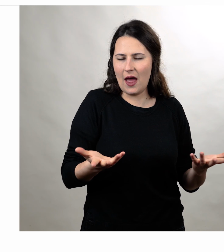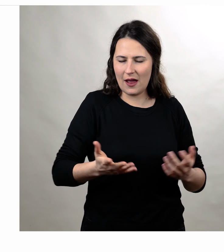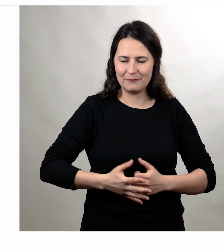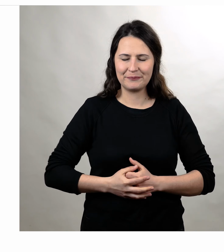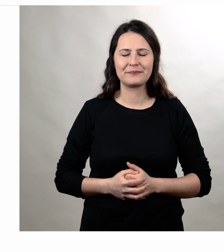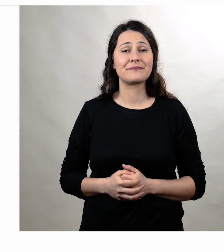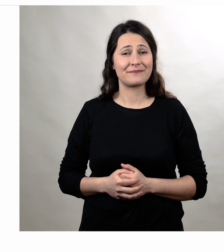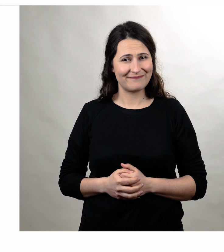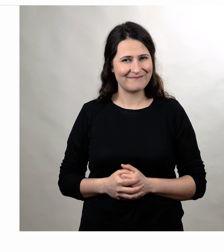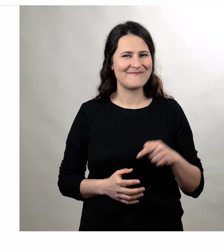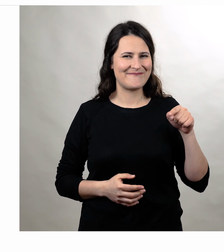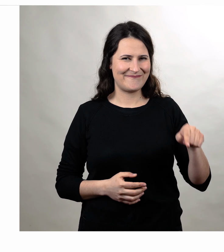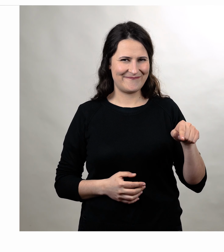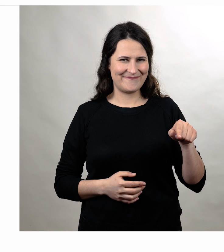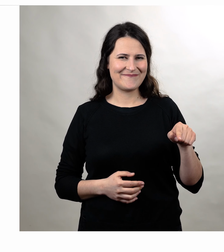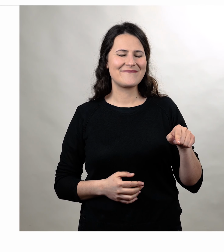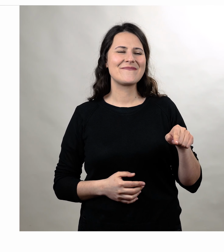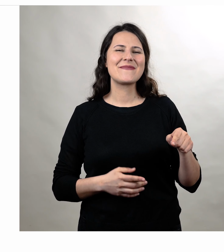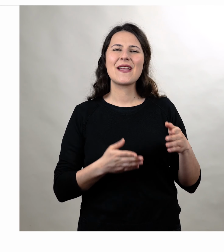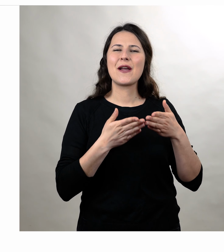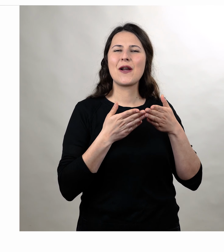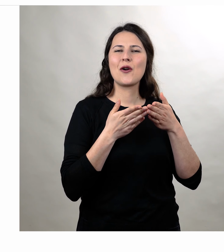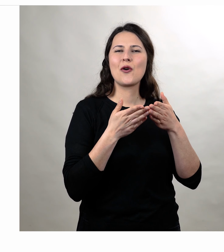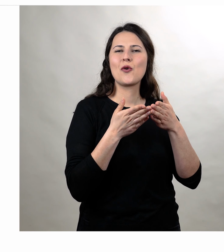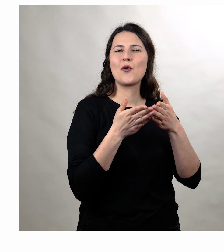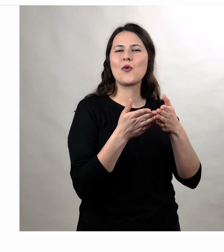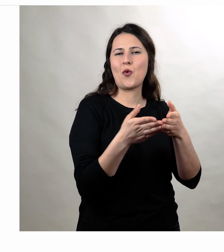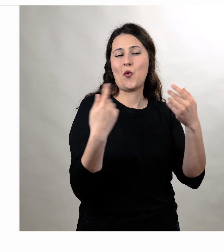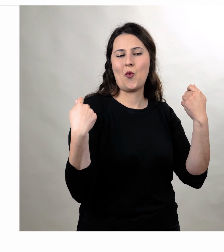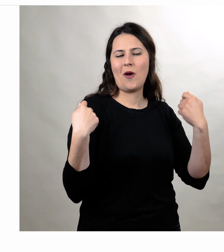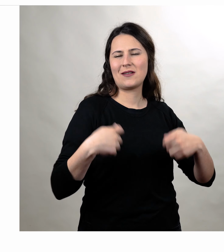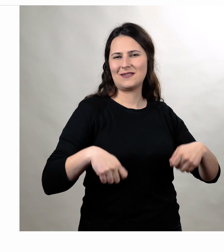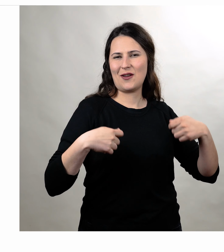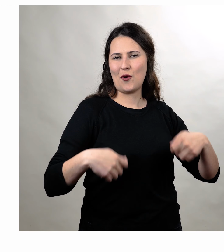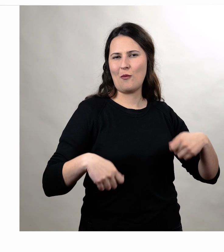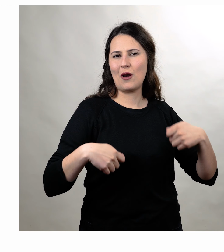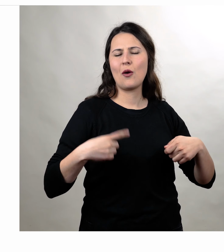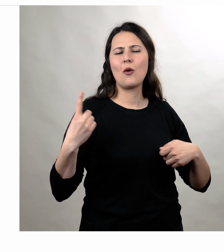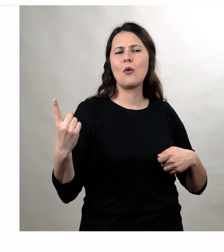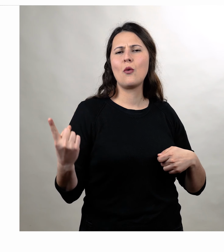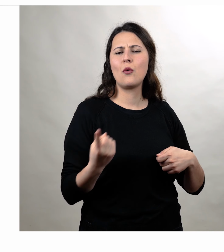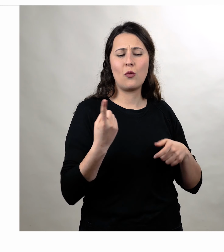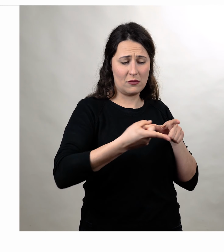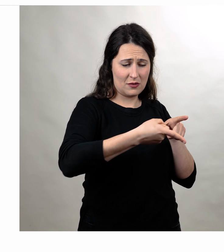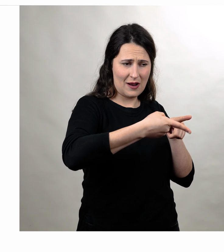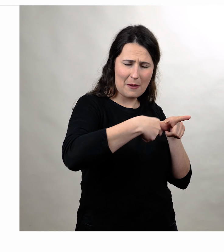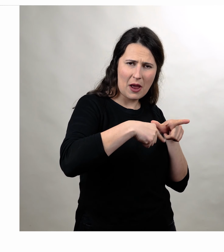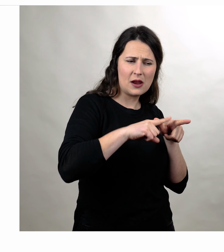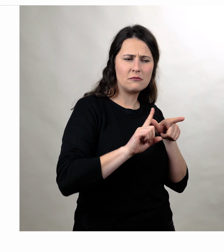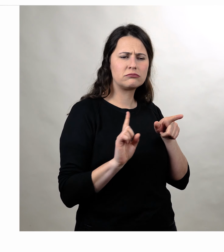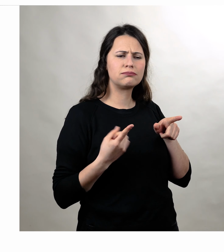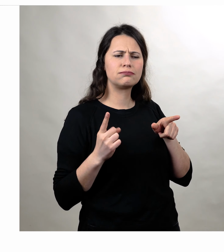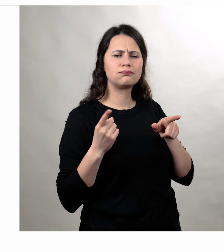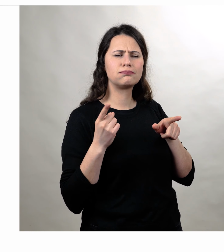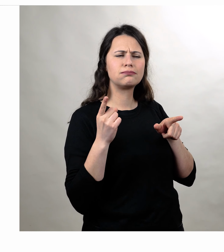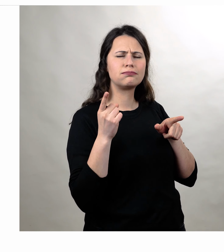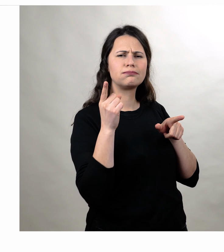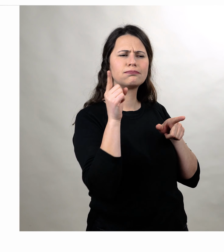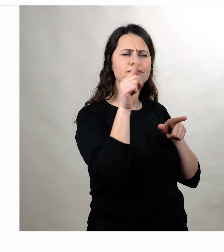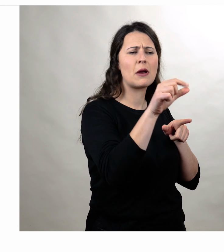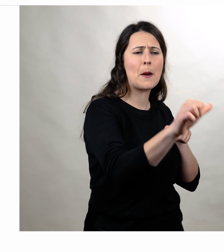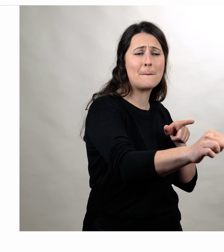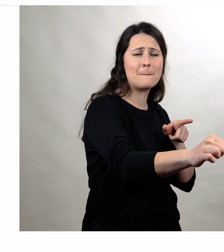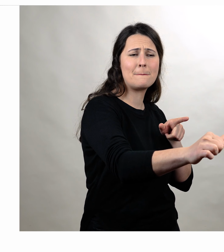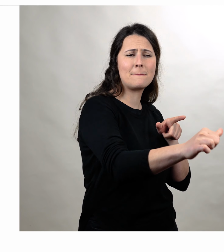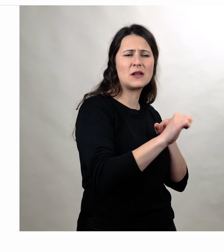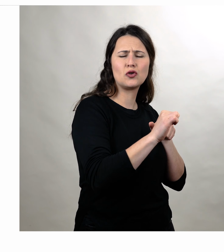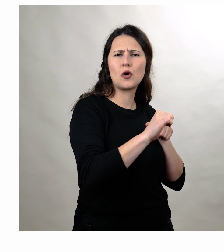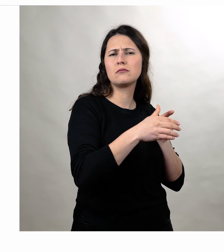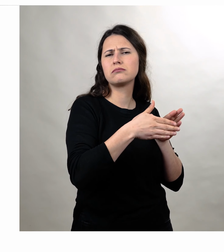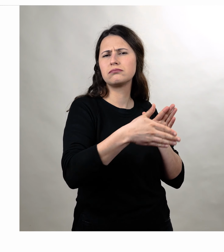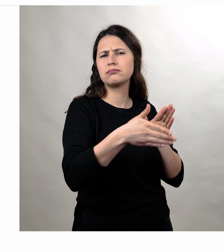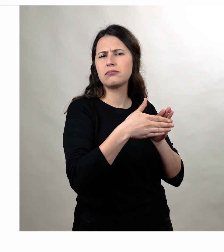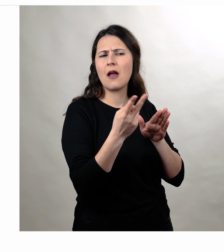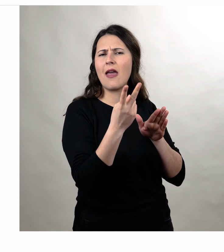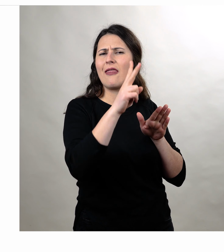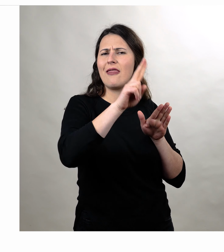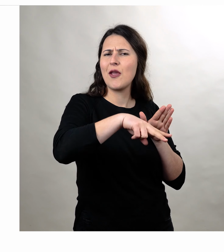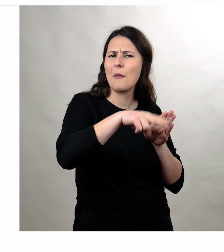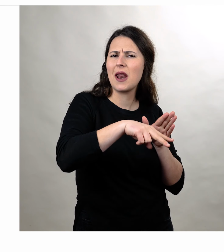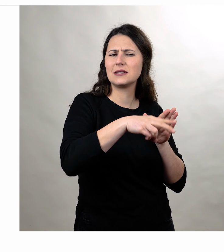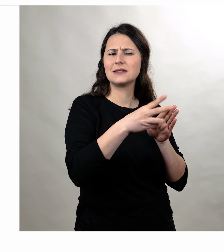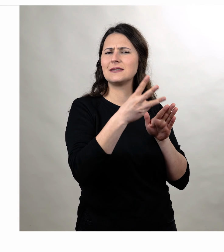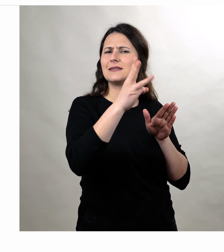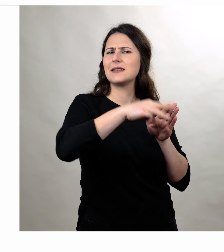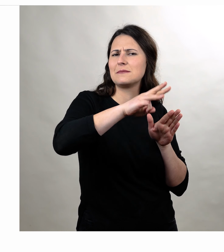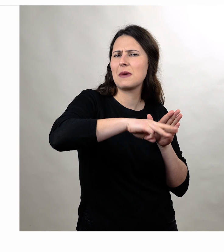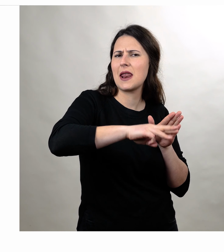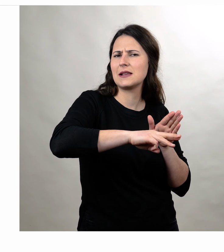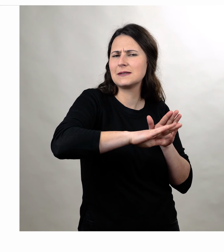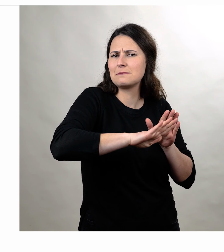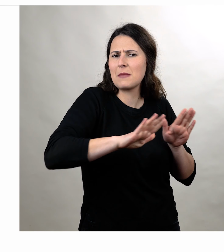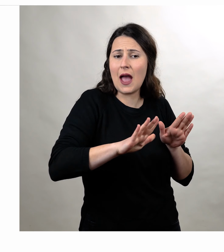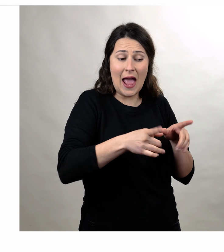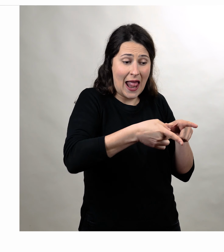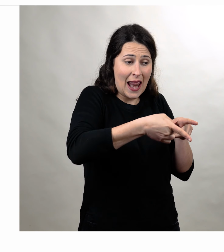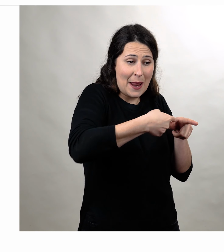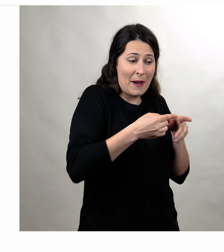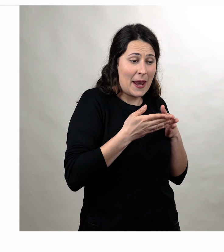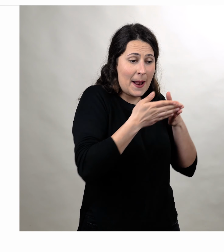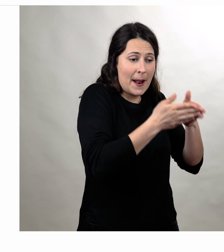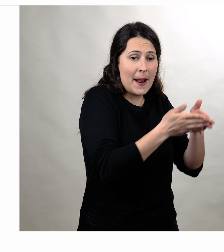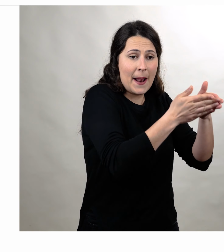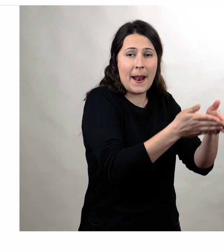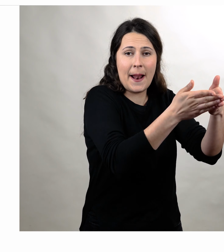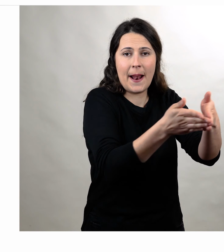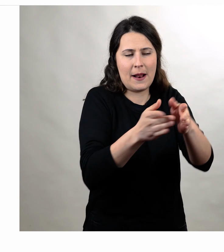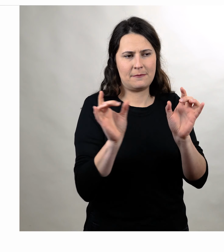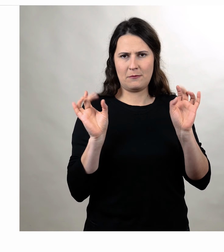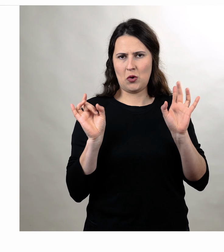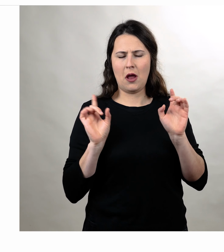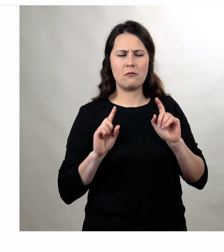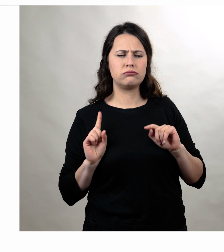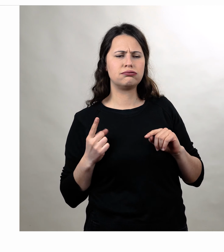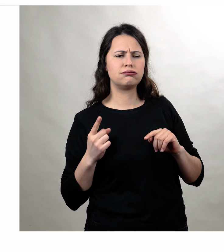Σε αυτή την περίπτωση, τα κρουαζιερόπλοια πραγματοποιούν ταξίδια μετ' επιστροφής διάρκειας δύο έως τριών διανυκτερεύσεων, χωρίς να επισκέπτονται κανένα λιμάνι.